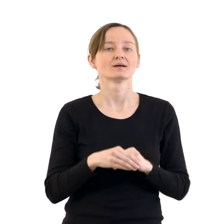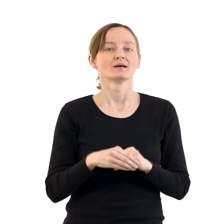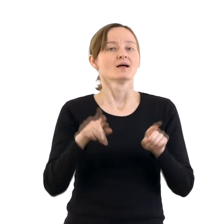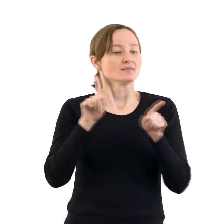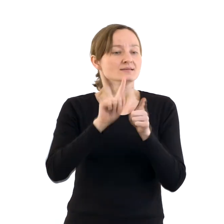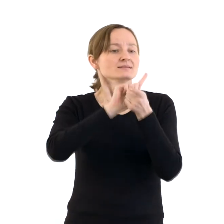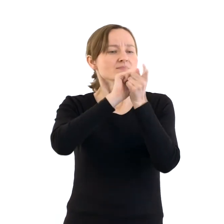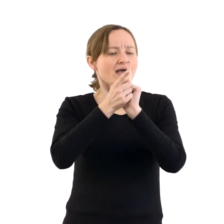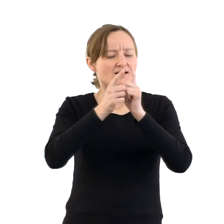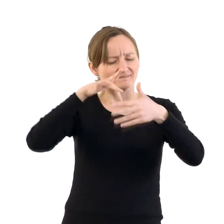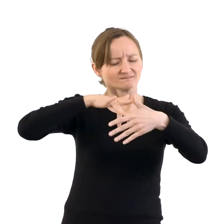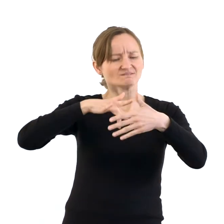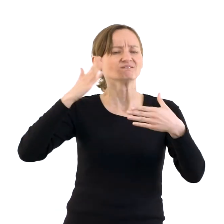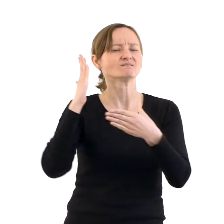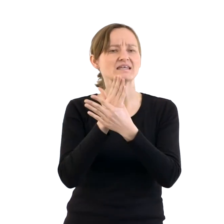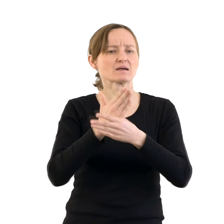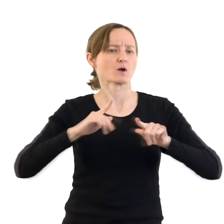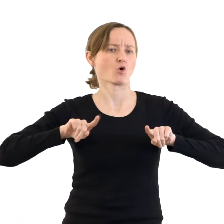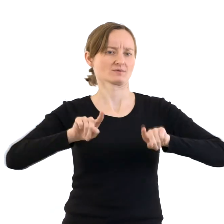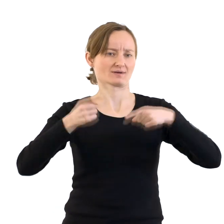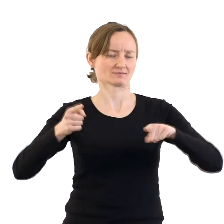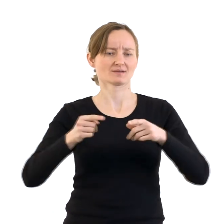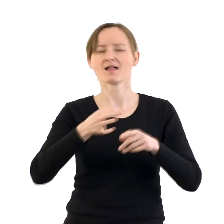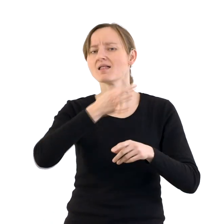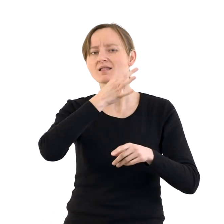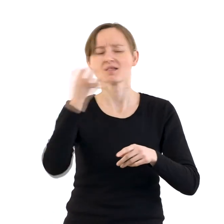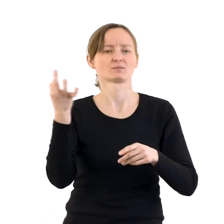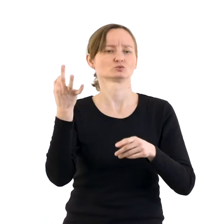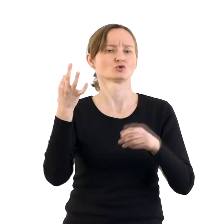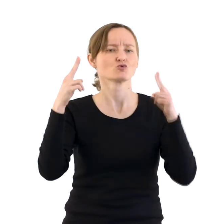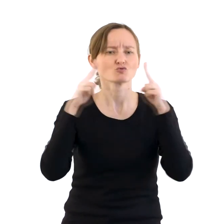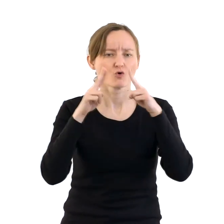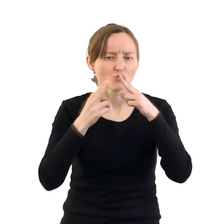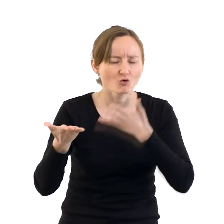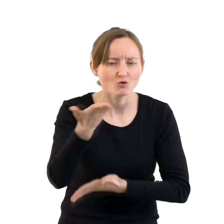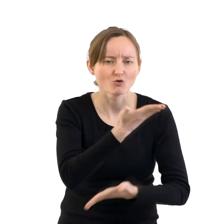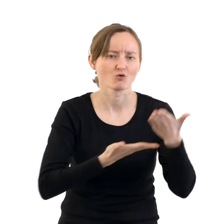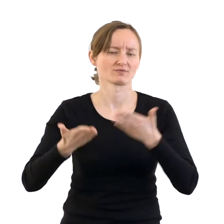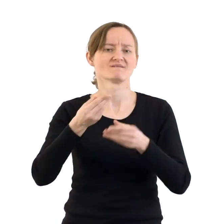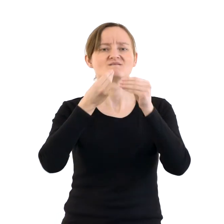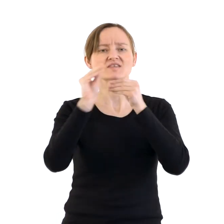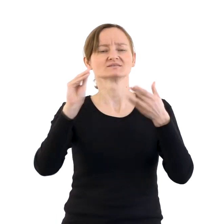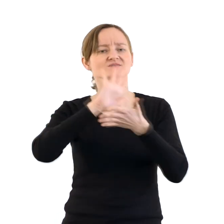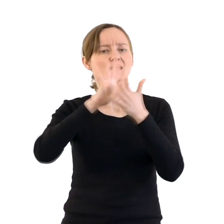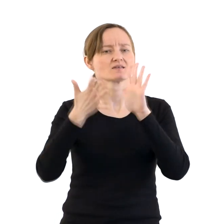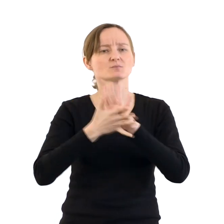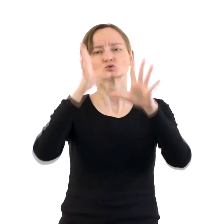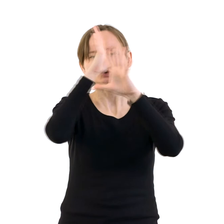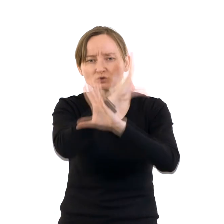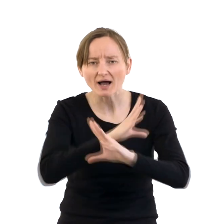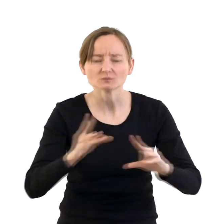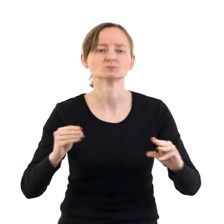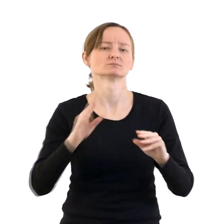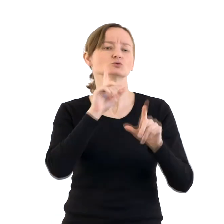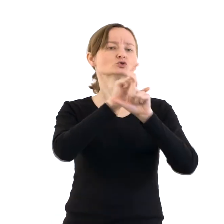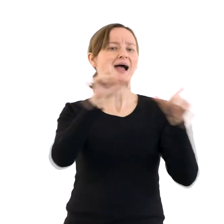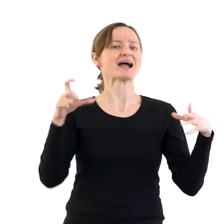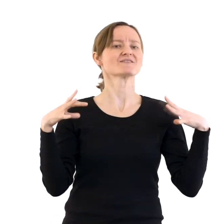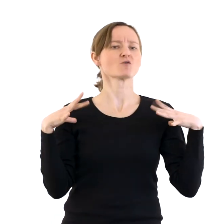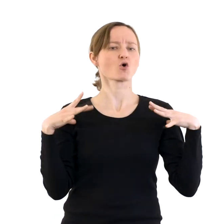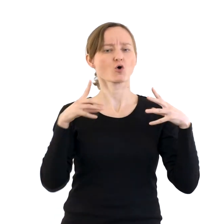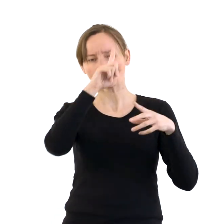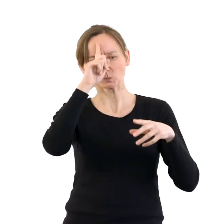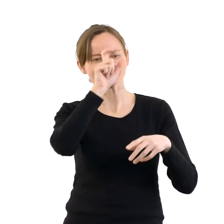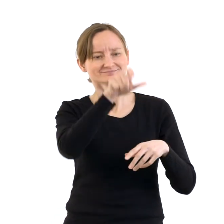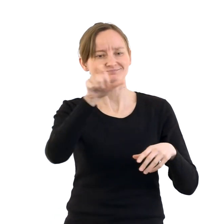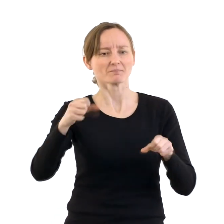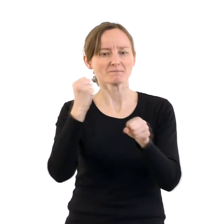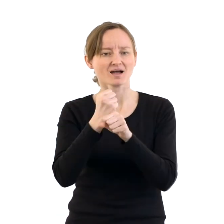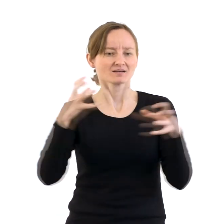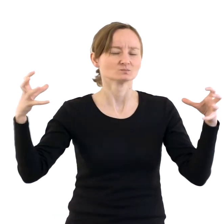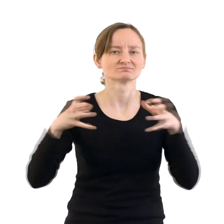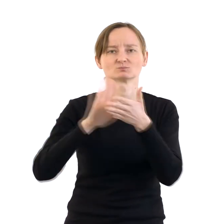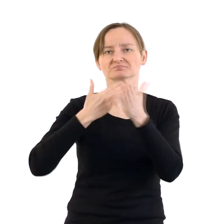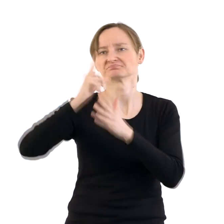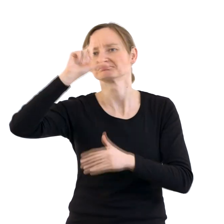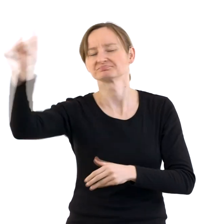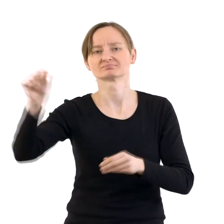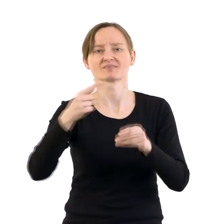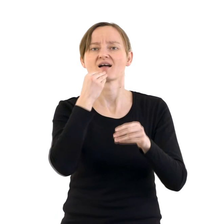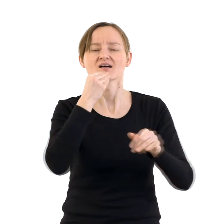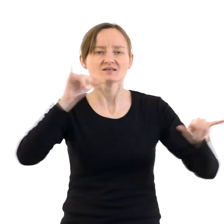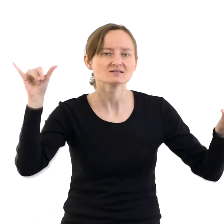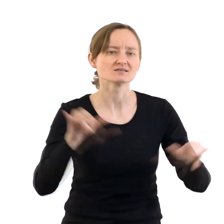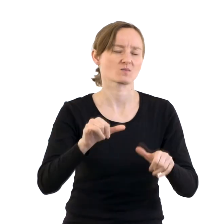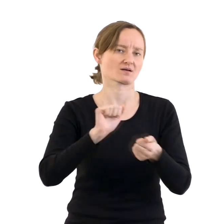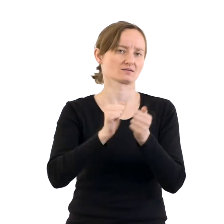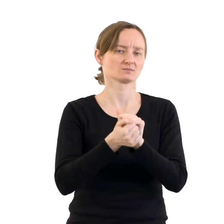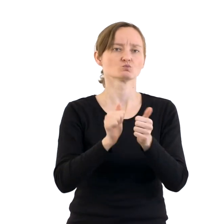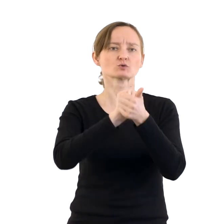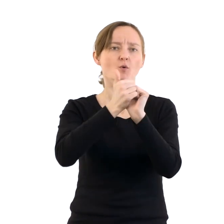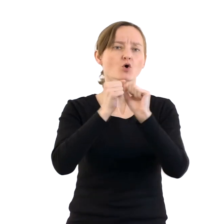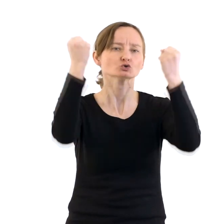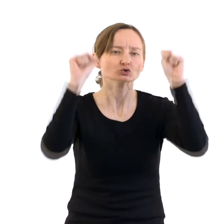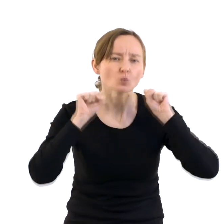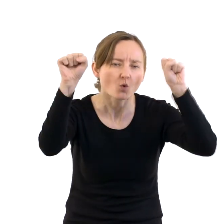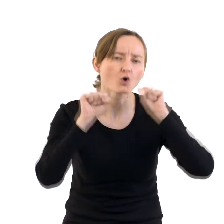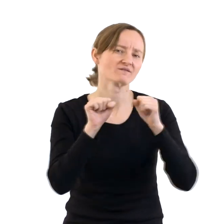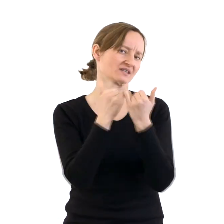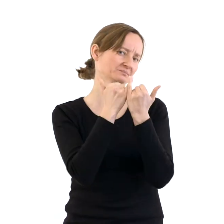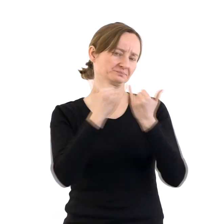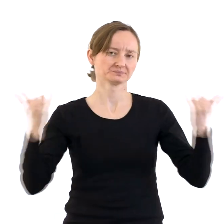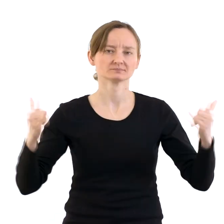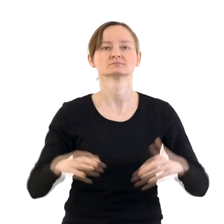wewnętrznej organizacji firmy (lepszy kontakt w firmie, wzajemny szacunek, wyjścia zespołu do restauracji itp)